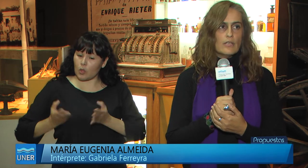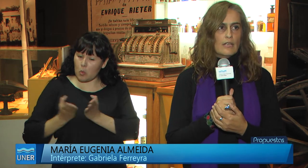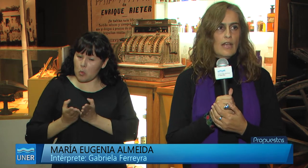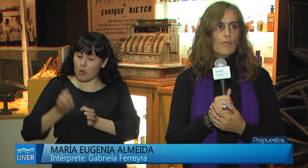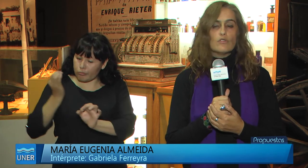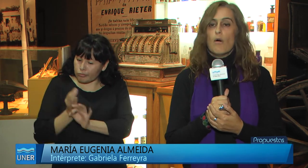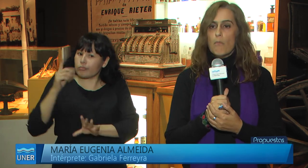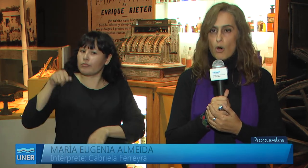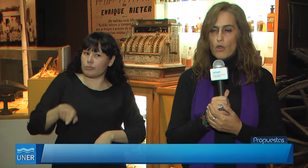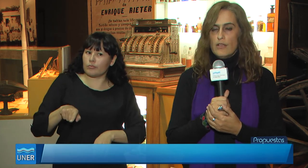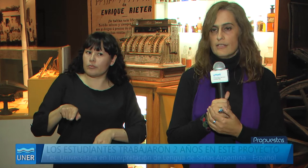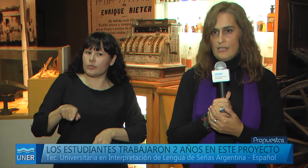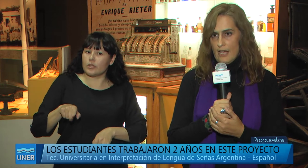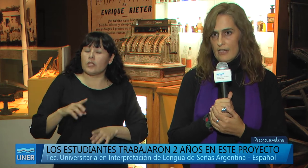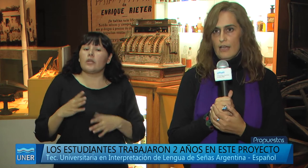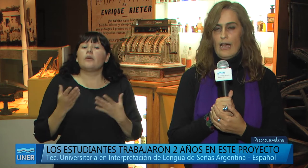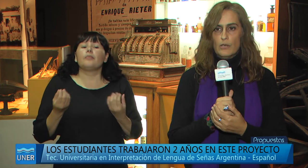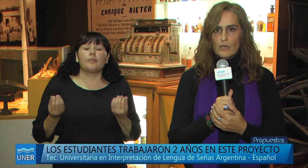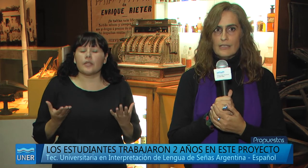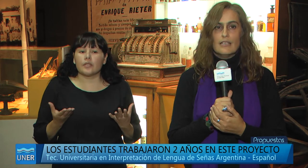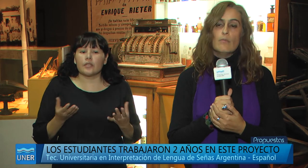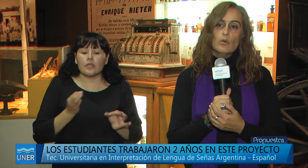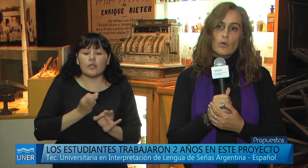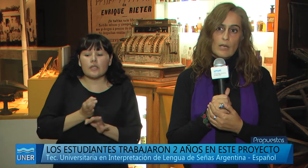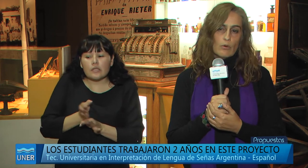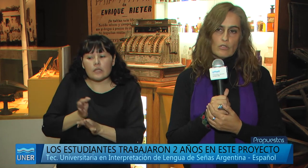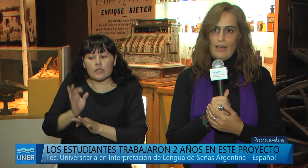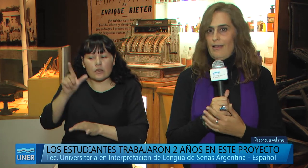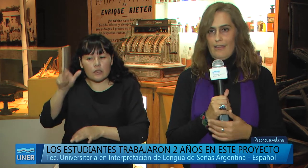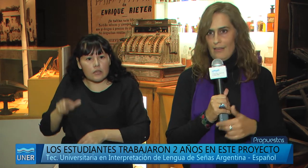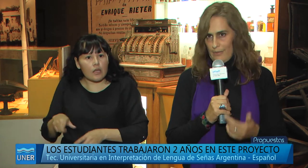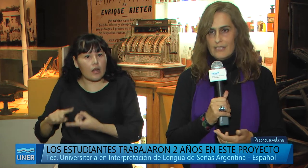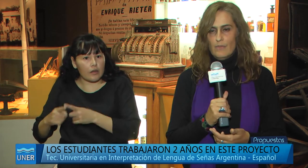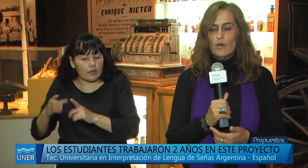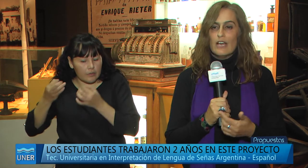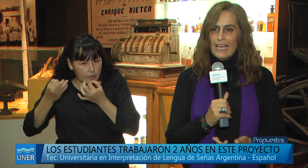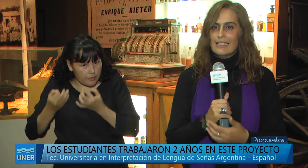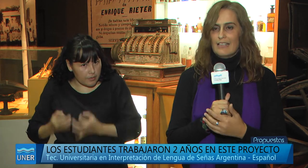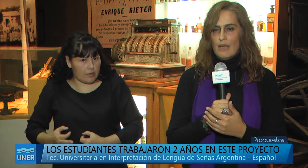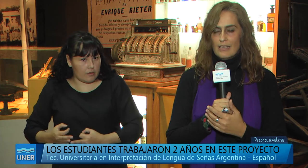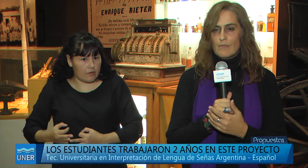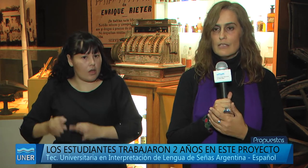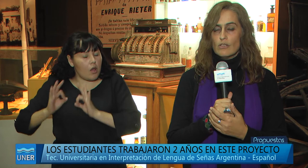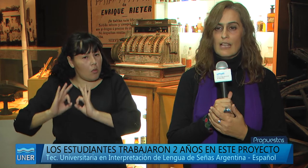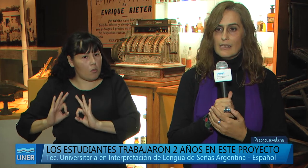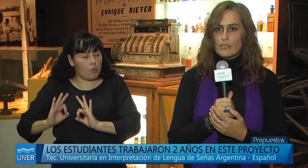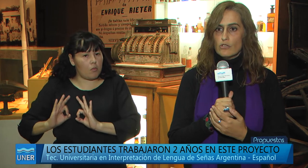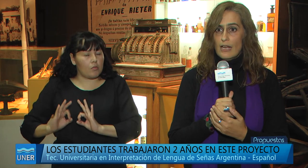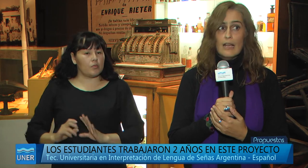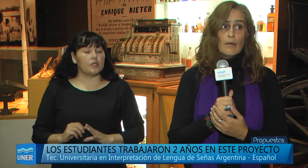diseñamos modos de enseñar a los estudiantes, involucremos desde el principio esta dimensión de la demanda social,